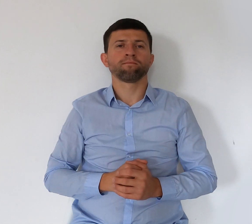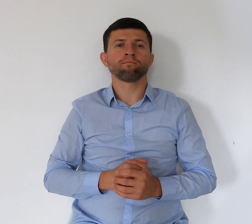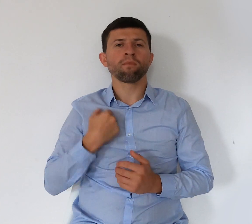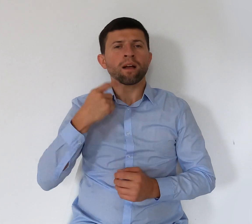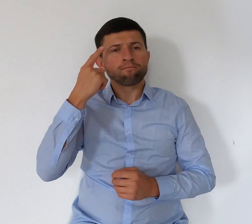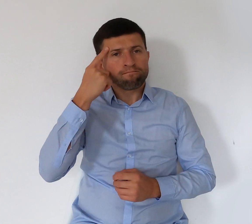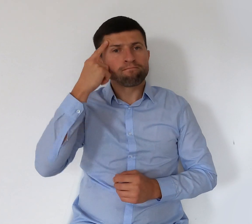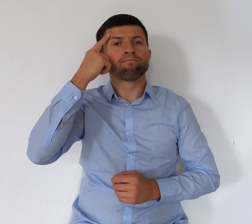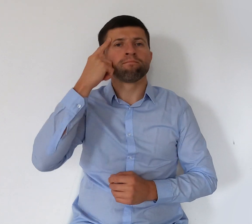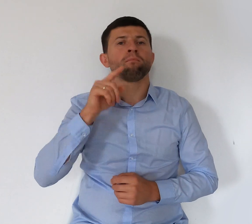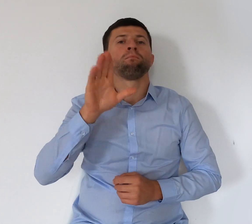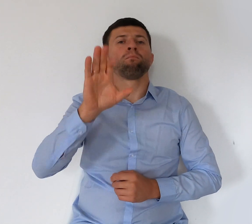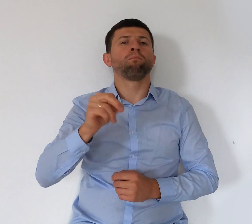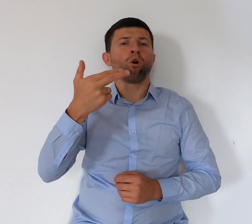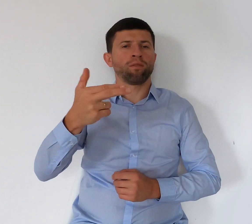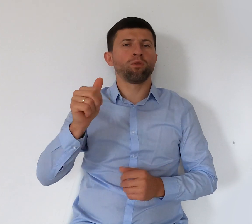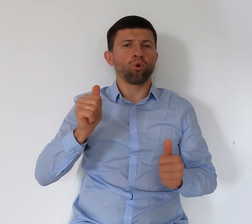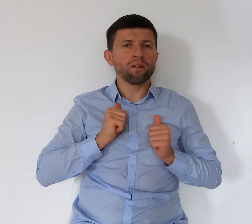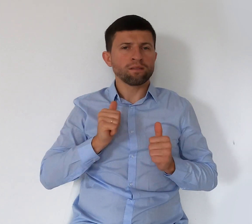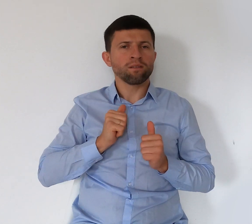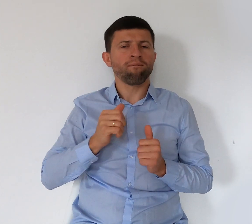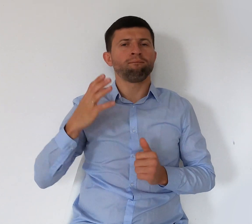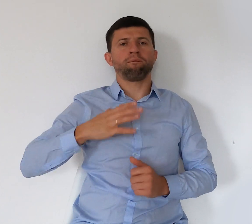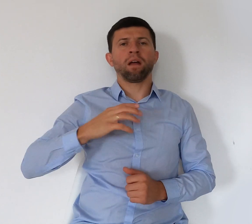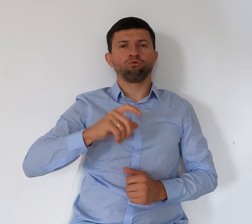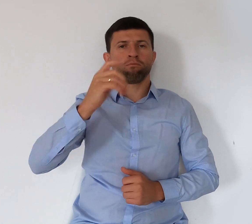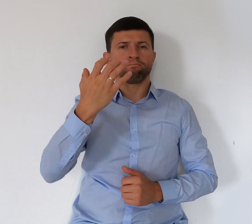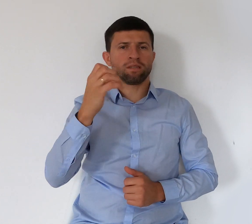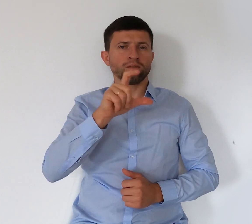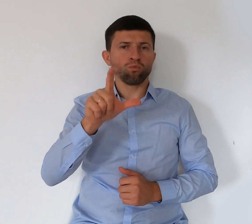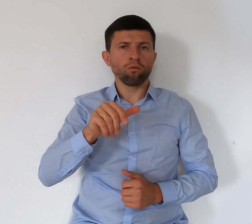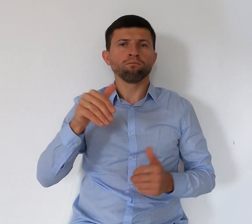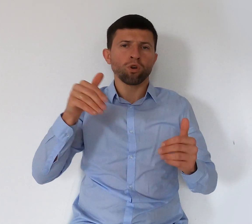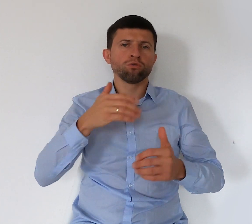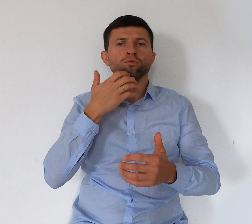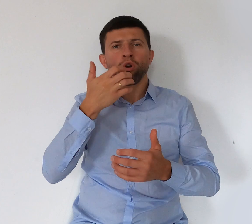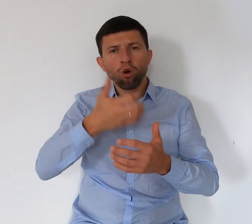Przypominam, że z bonu turystycznego o wartości 500 zł